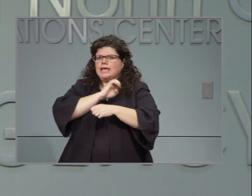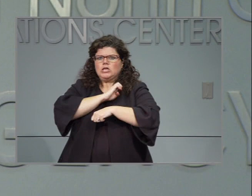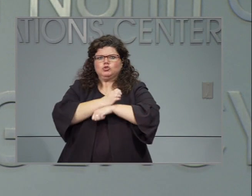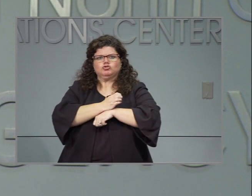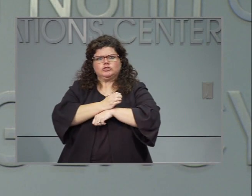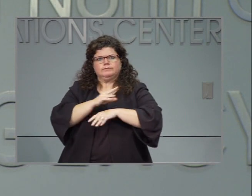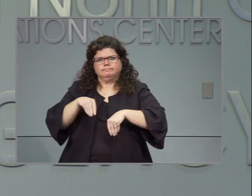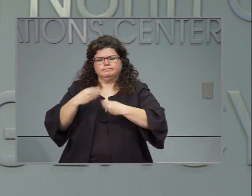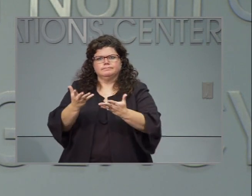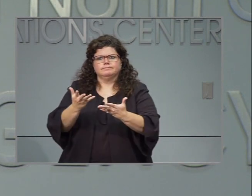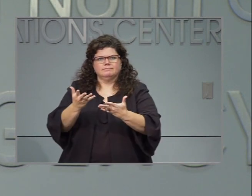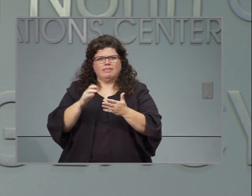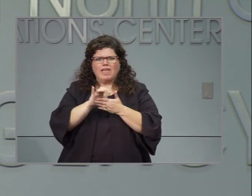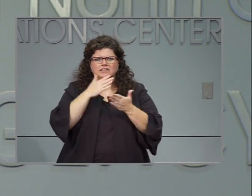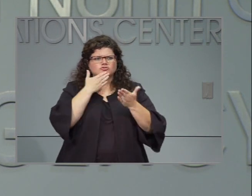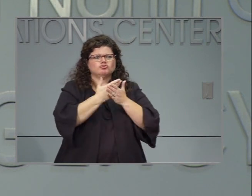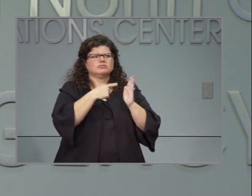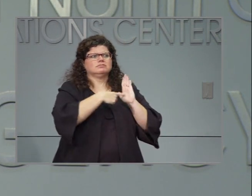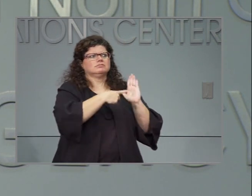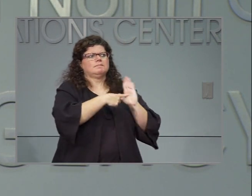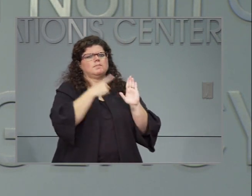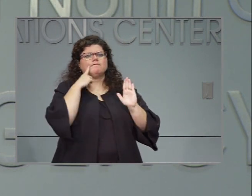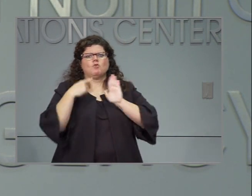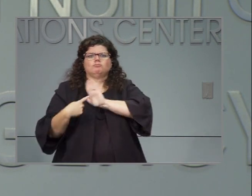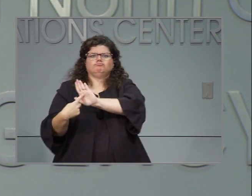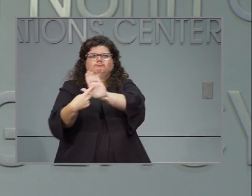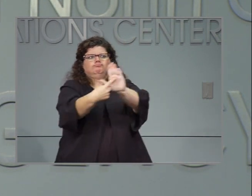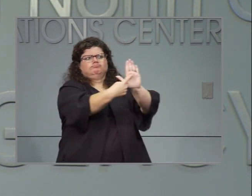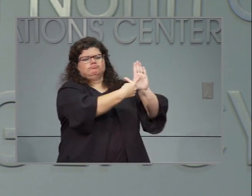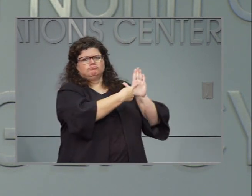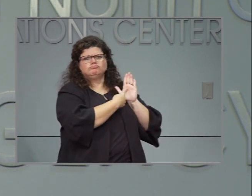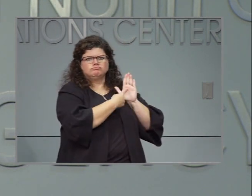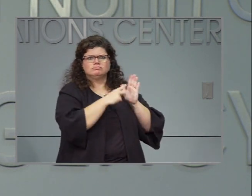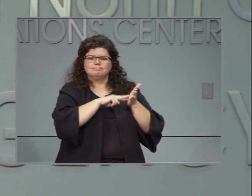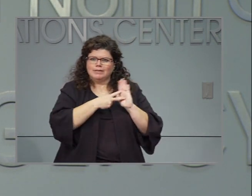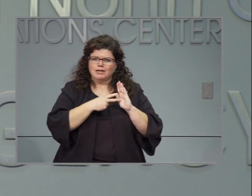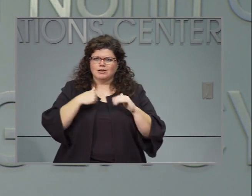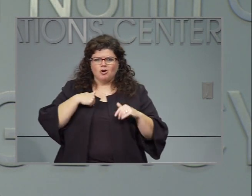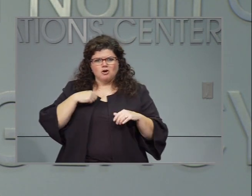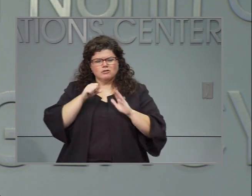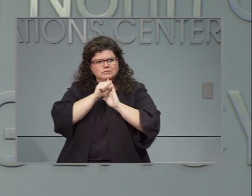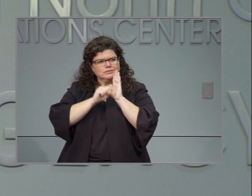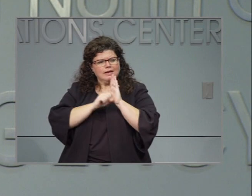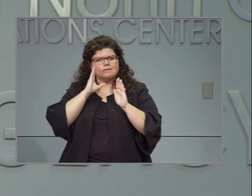limpia. Poner un ejemplo y nos va a ayudar a poder avanzar en